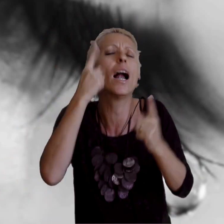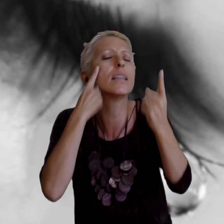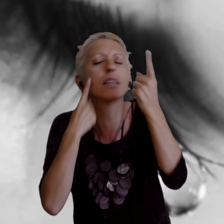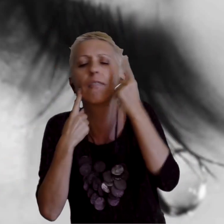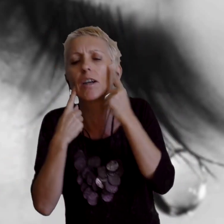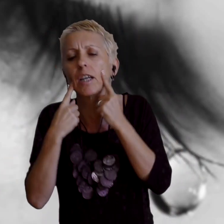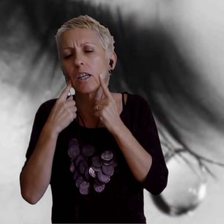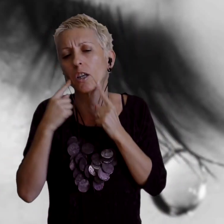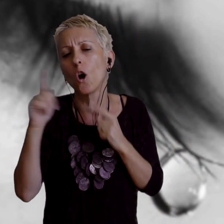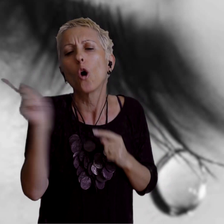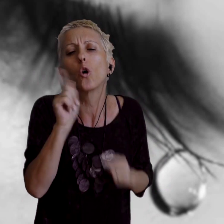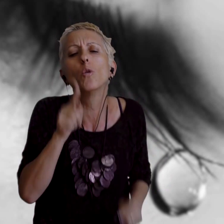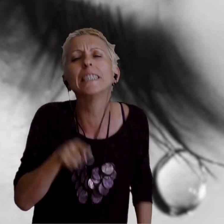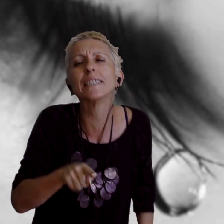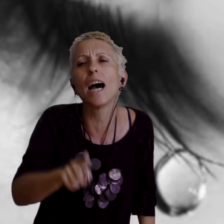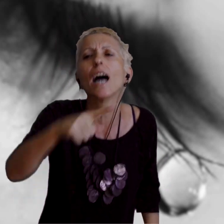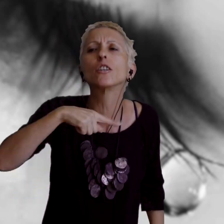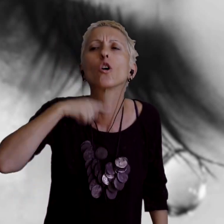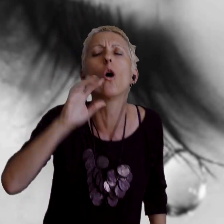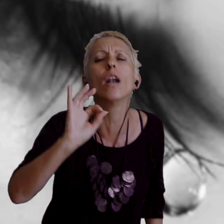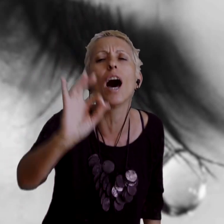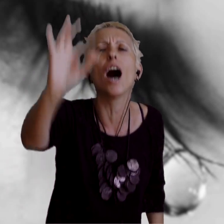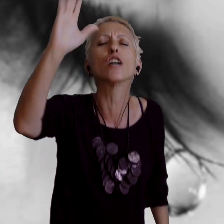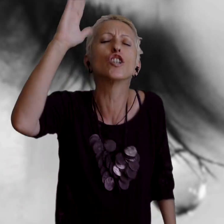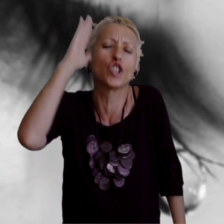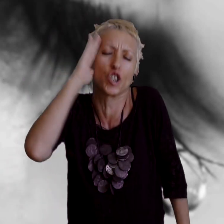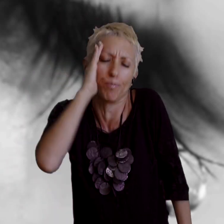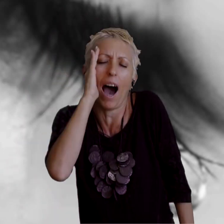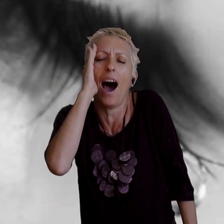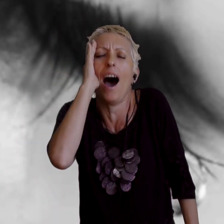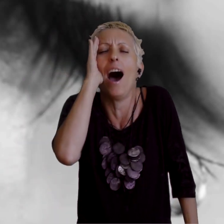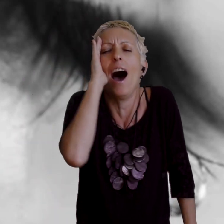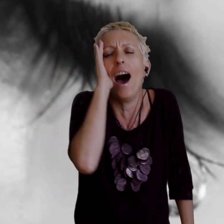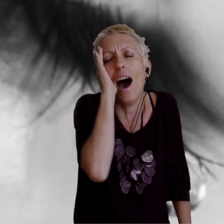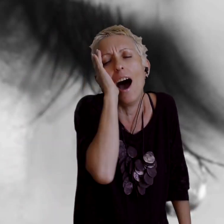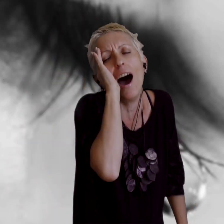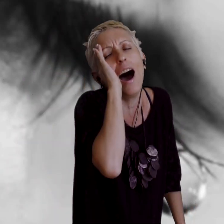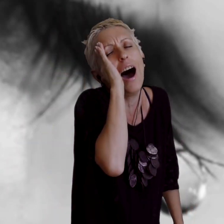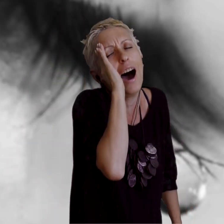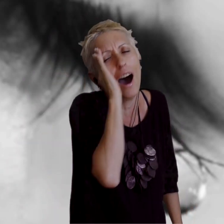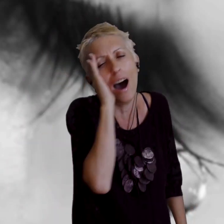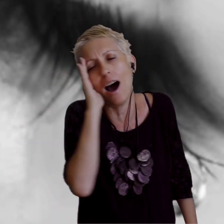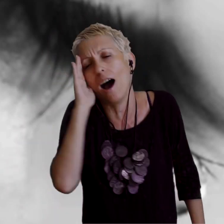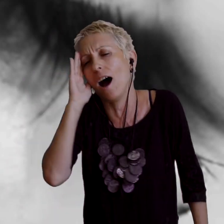אל תבכי, ומי זה את קולך ישמע